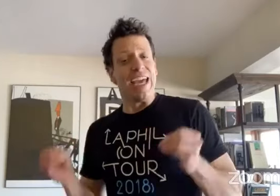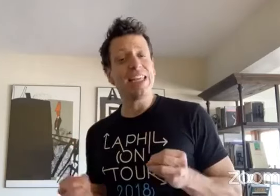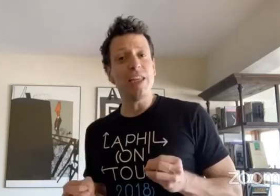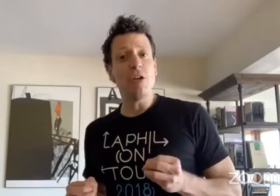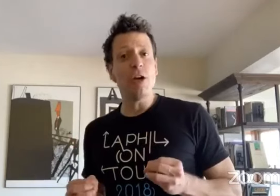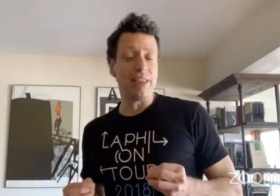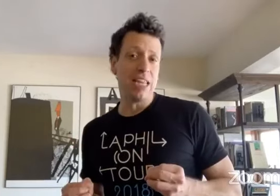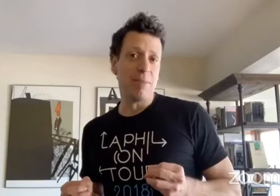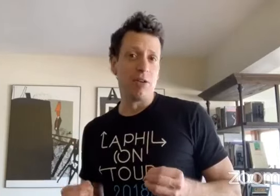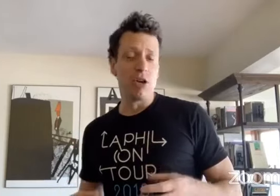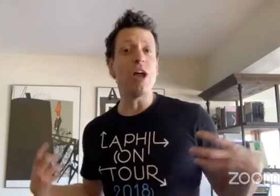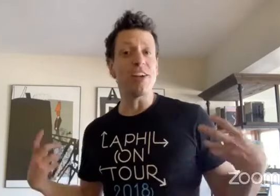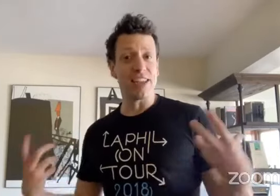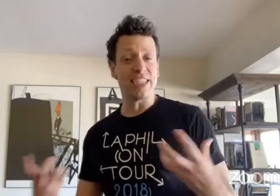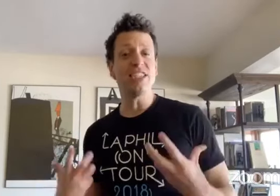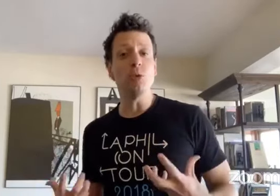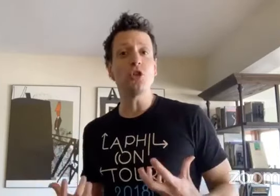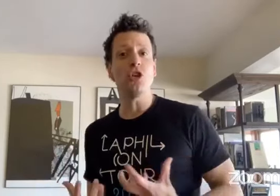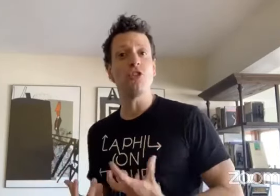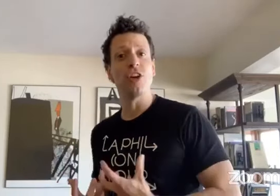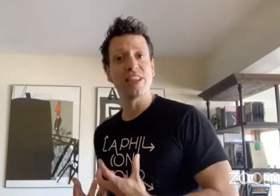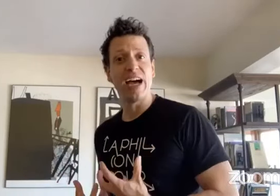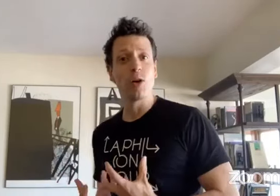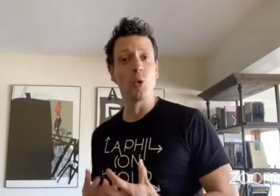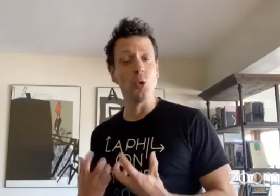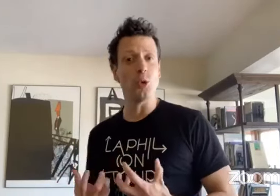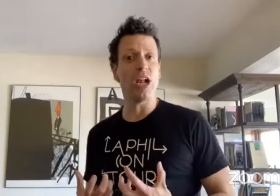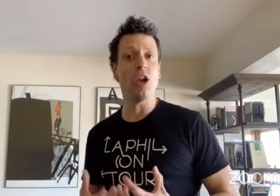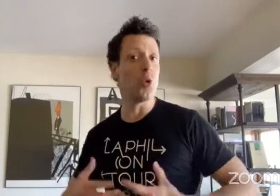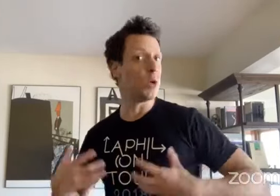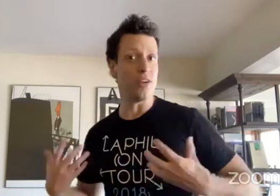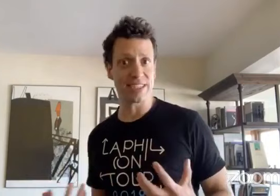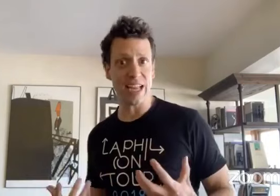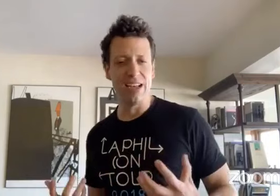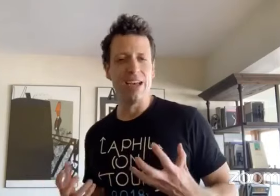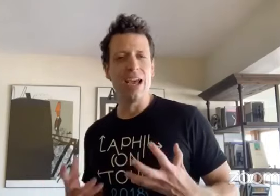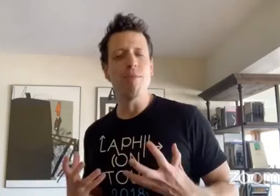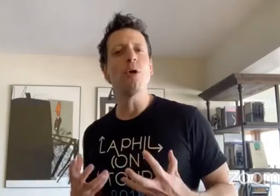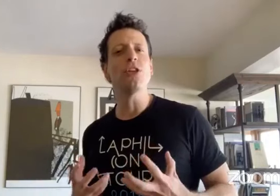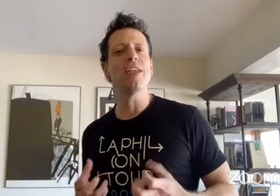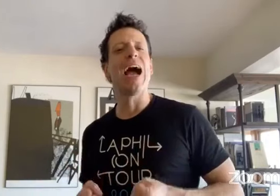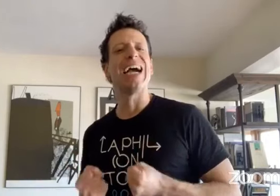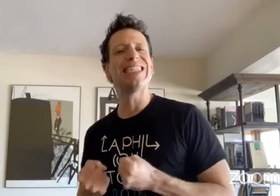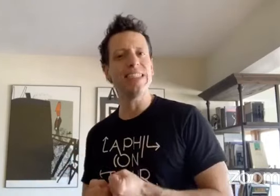este periodo de pandemia no hemos enriquecido mucho con la oferta cultural universal hemos podido tener acceso a